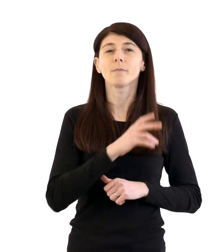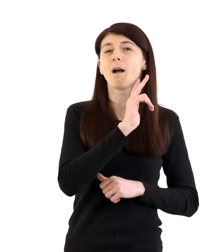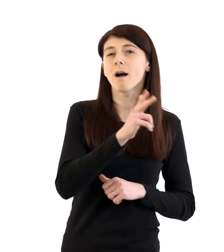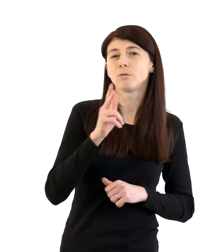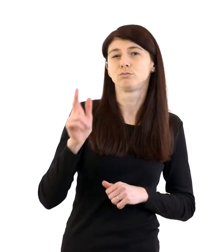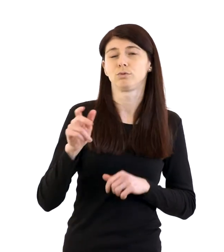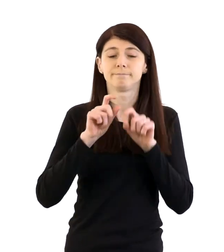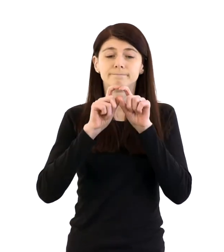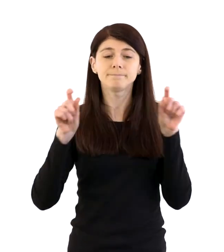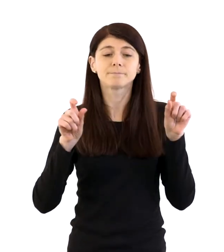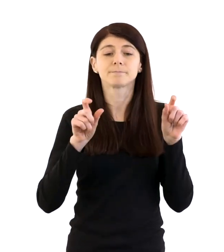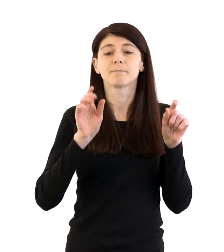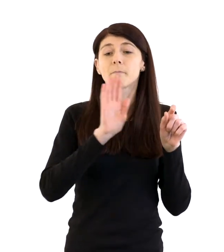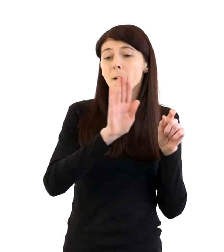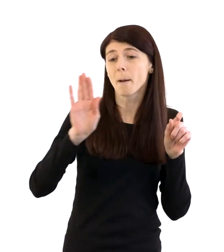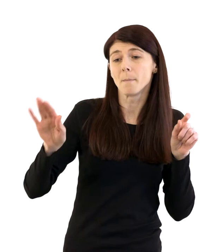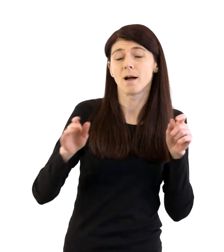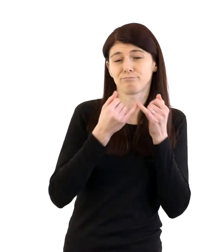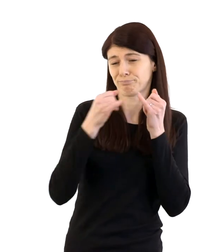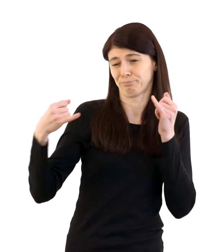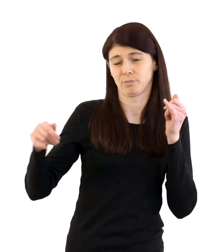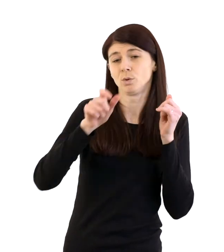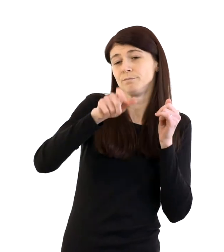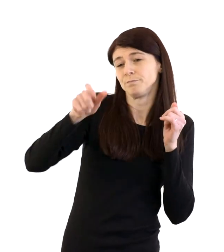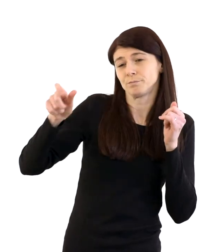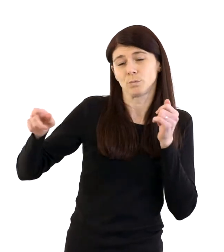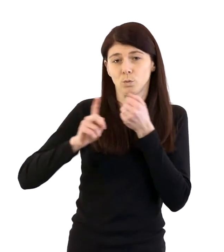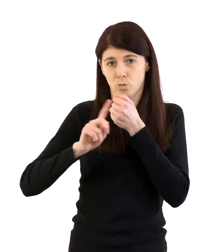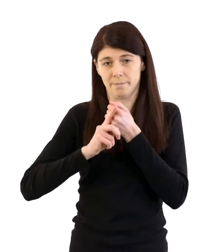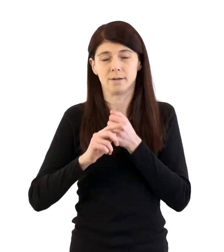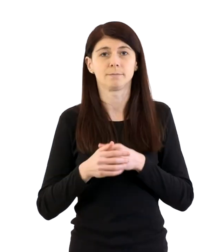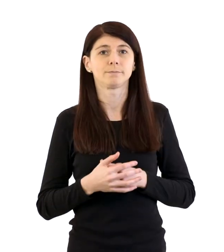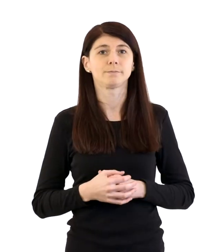Każdy rachunek bankowy posiada swój indywidualny numer.